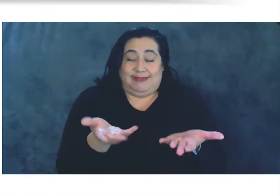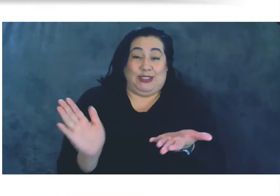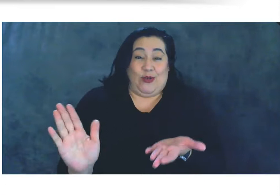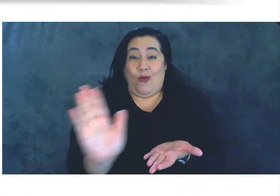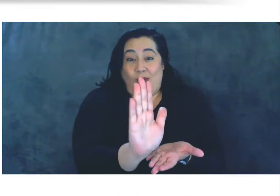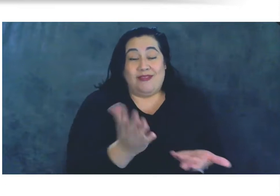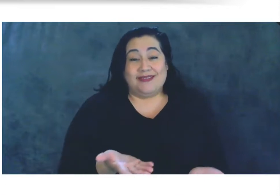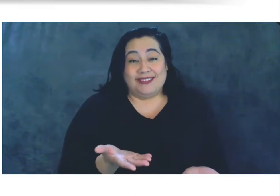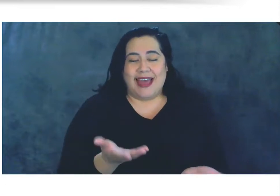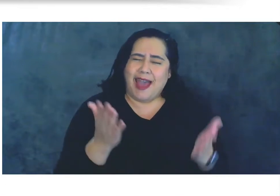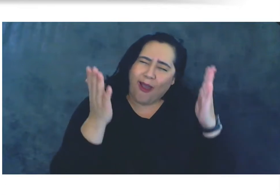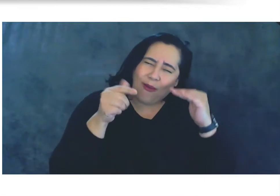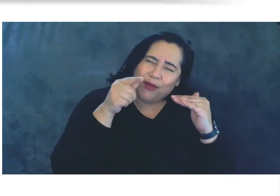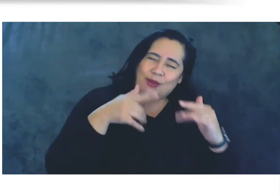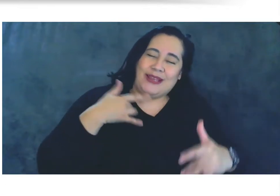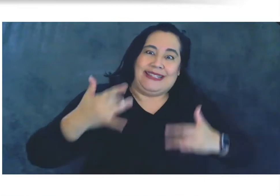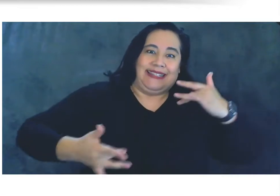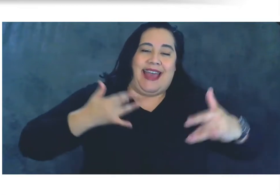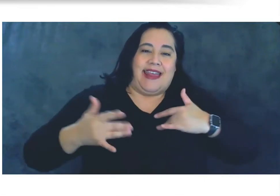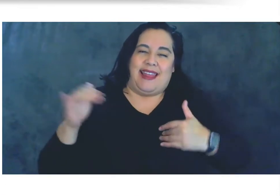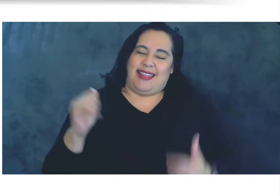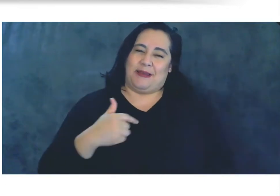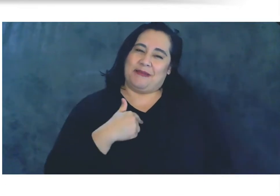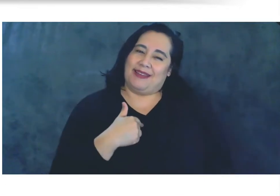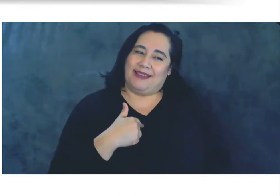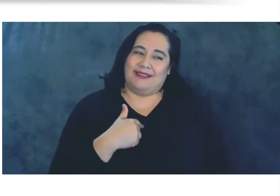Y espero que estén ustedes tan emocionados como yo.